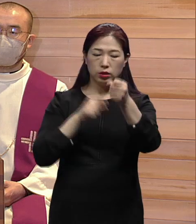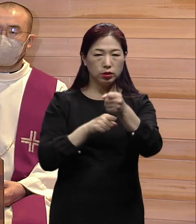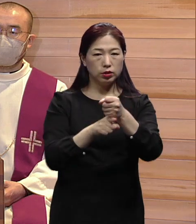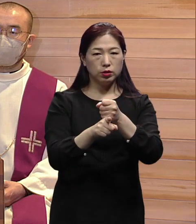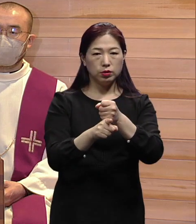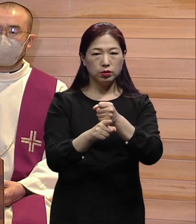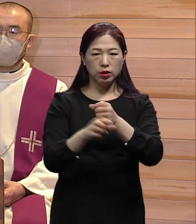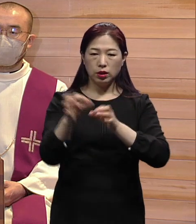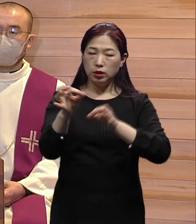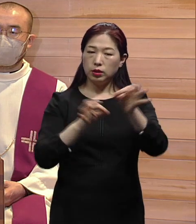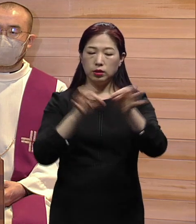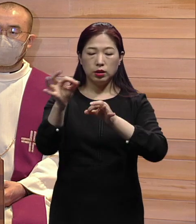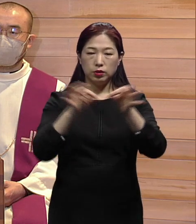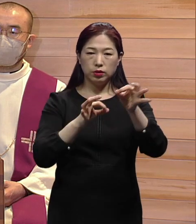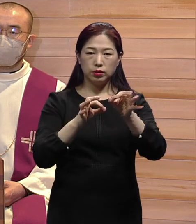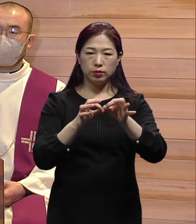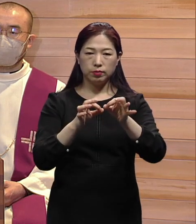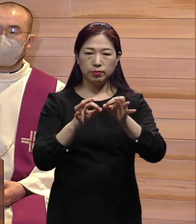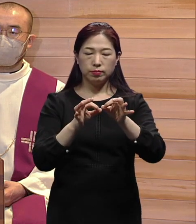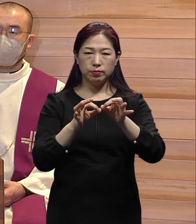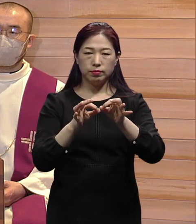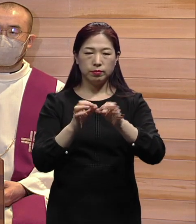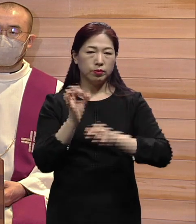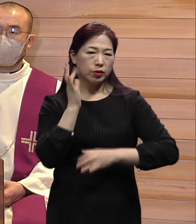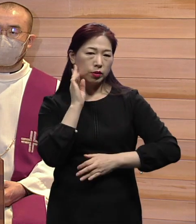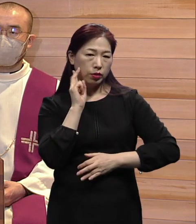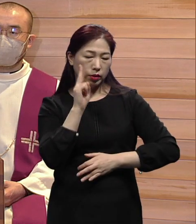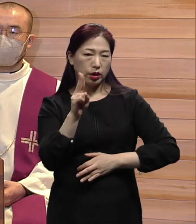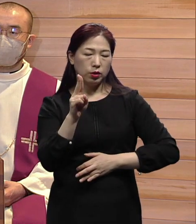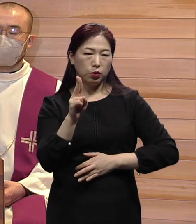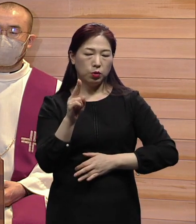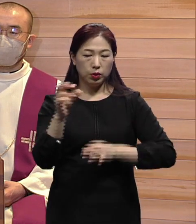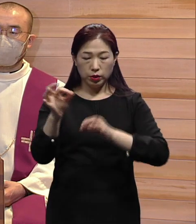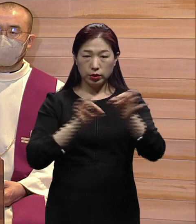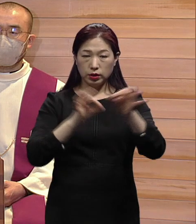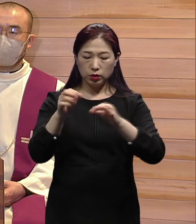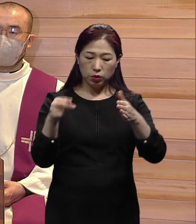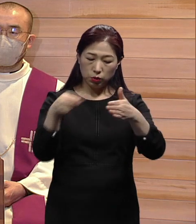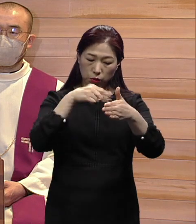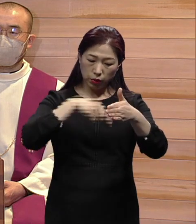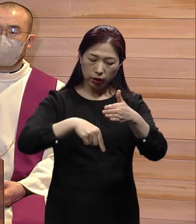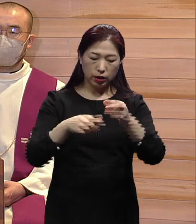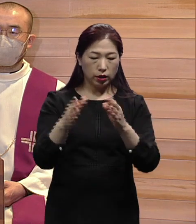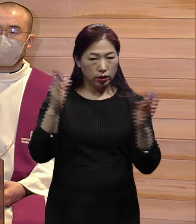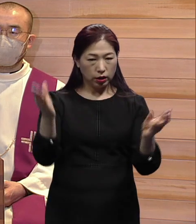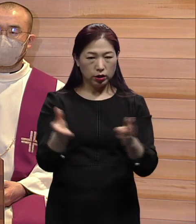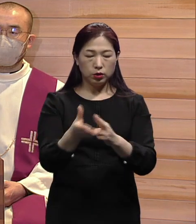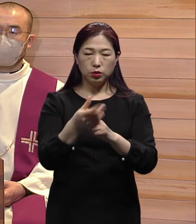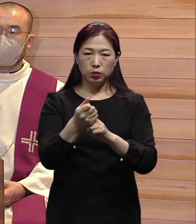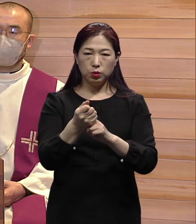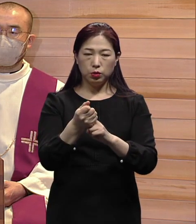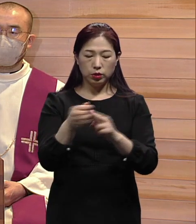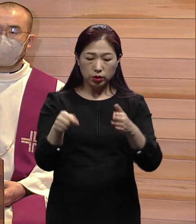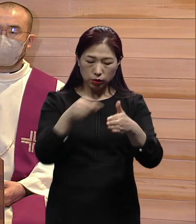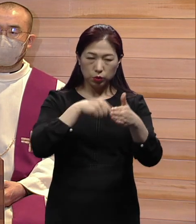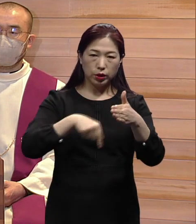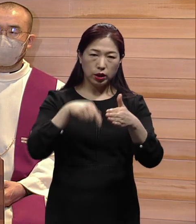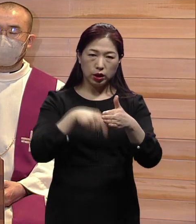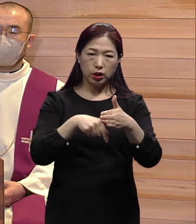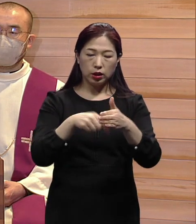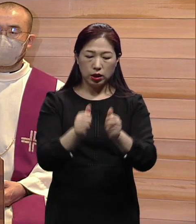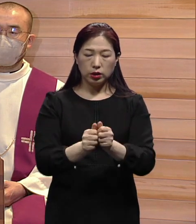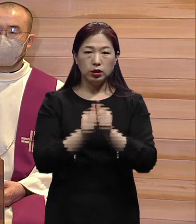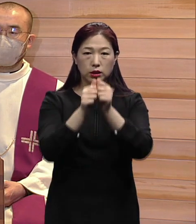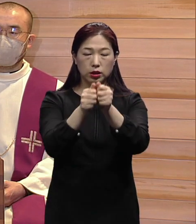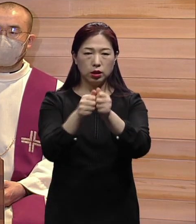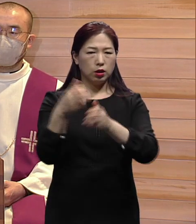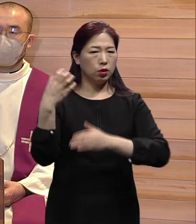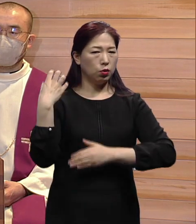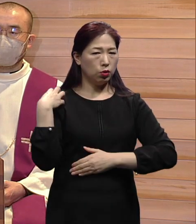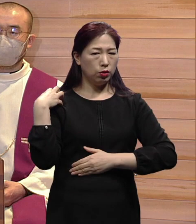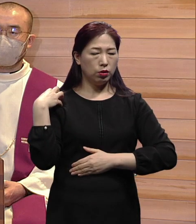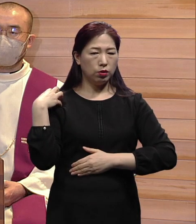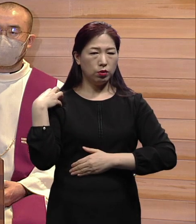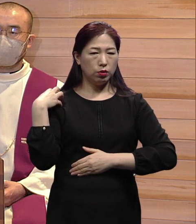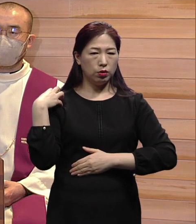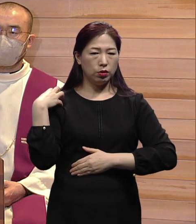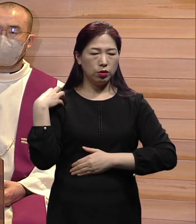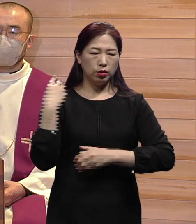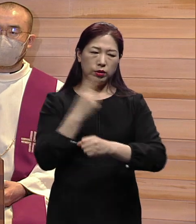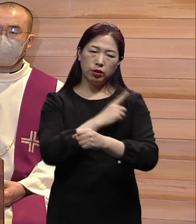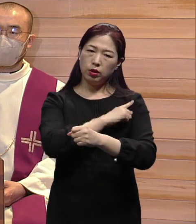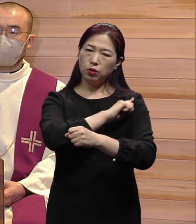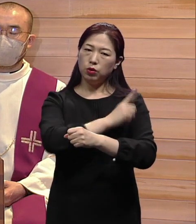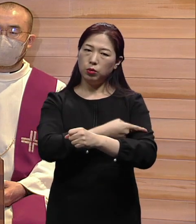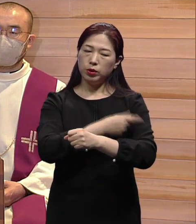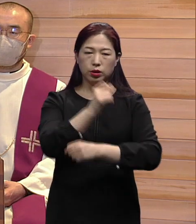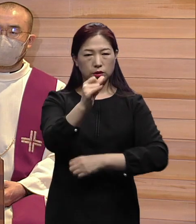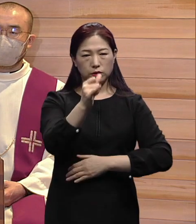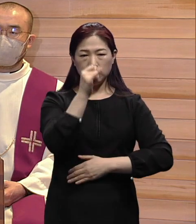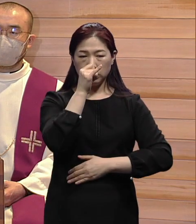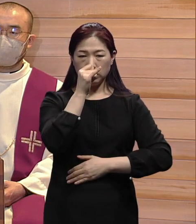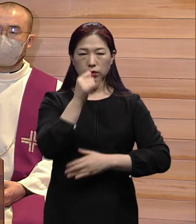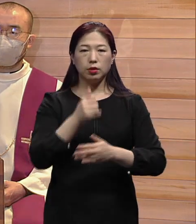장사꾼들의 지나친 상온, 즉 장사 속에 가려져 있었고 그 뒤엔 제사장들의 권력과 결탁이 있었습니다